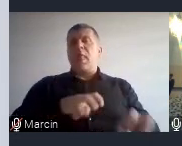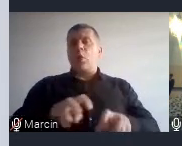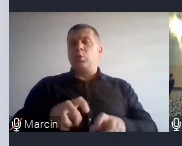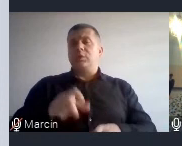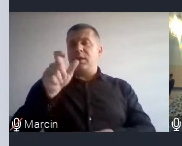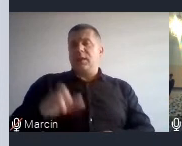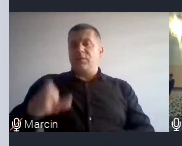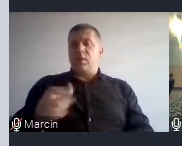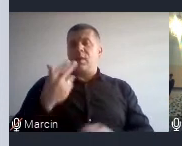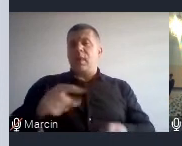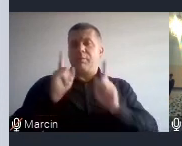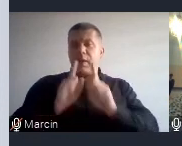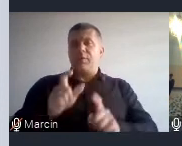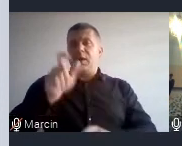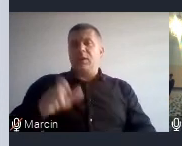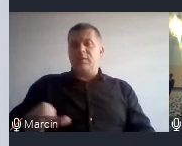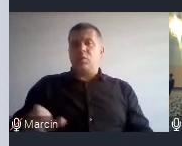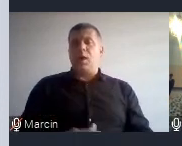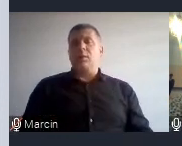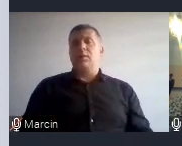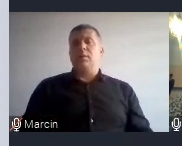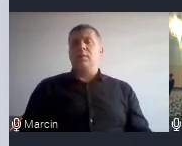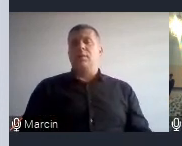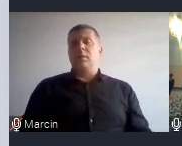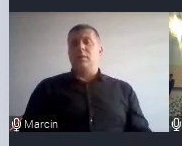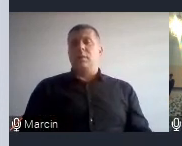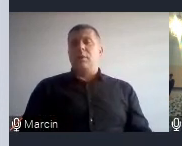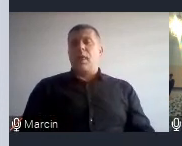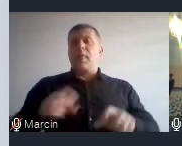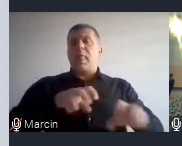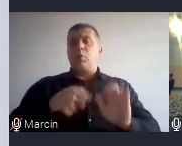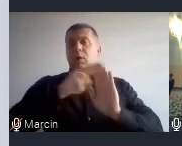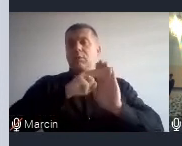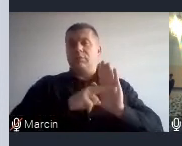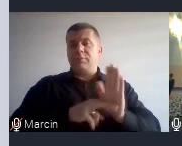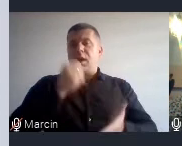jeśli wystąpi naruszenie indywidualne czyli naruszenie przepisów prawa krajowego lub unijnego,